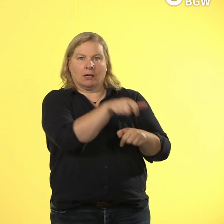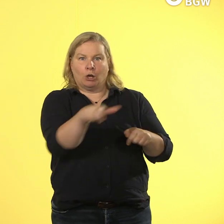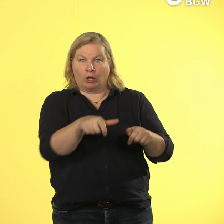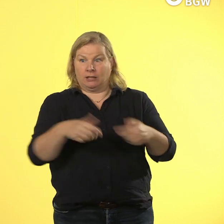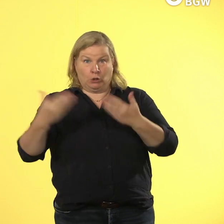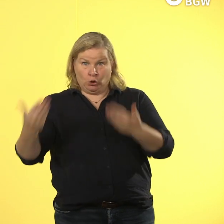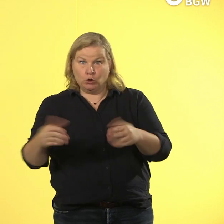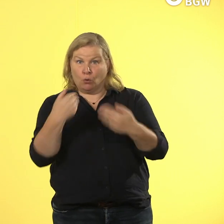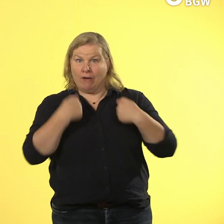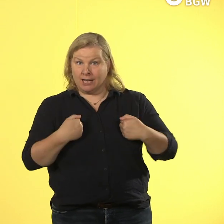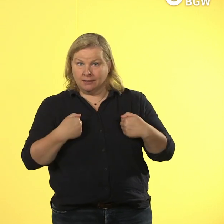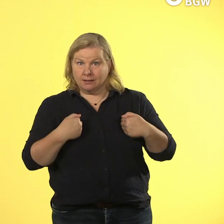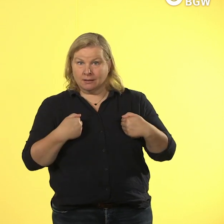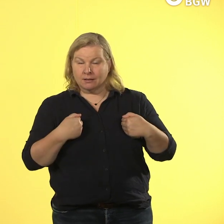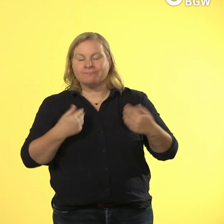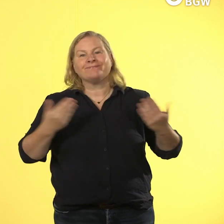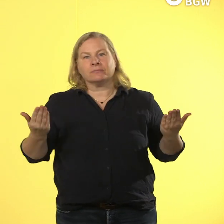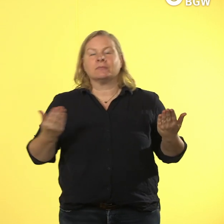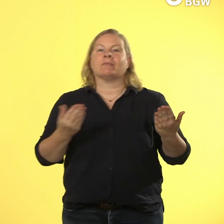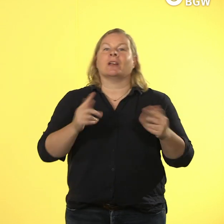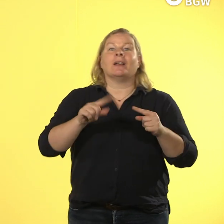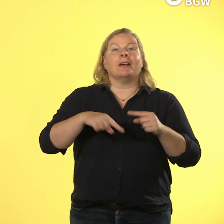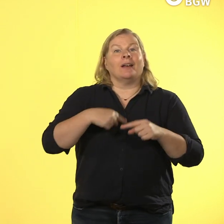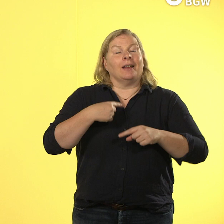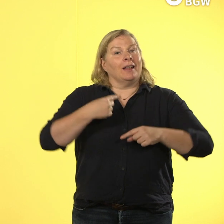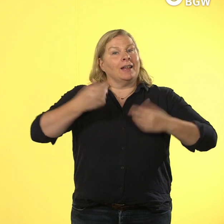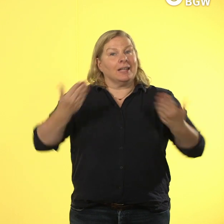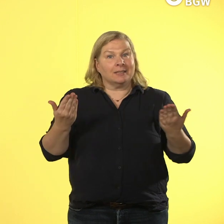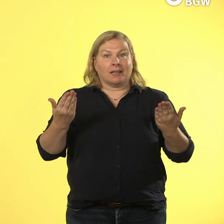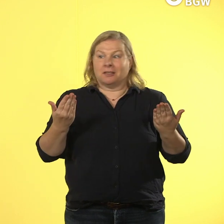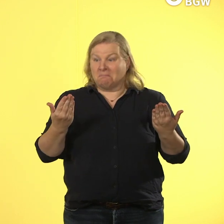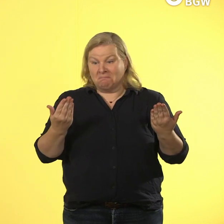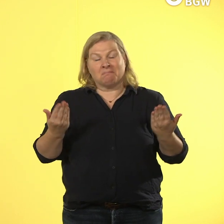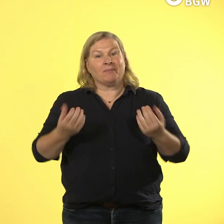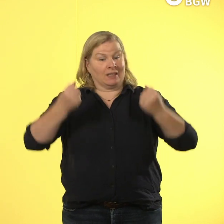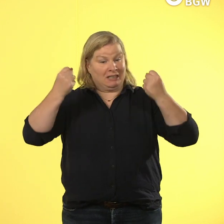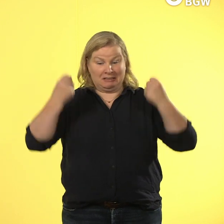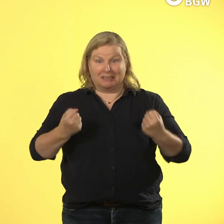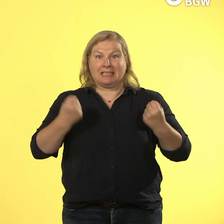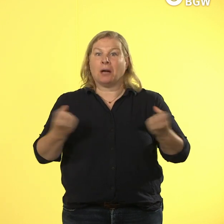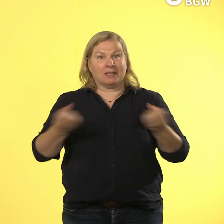die sind so sicher, wie das Amen in der Kirche: Das sogenannte Problemverhalten der Frau Meier geht weiter, wird stärker.